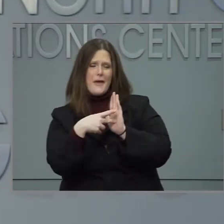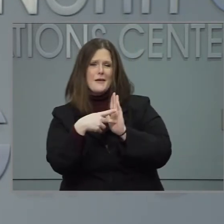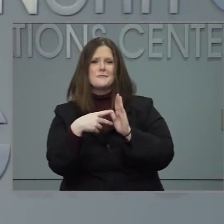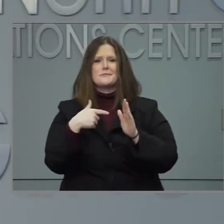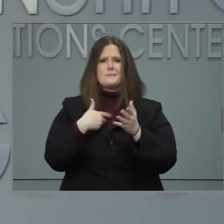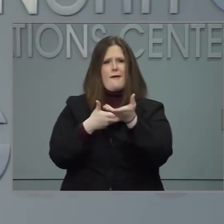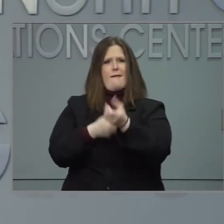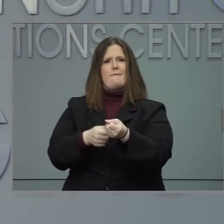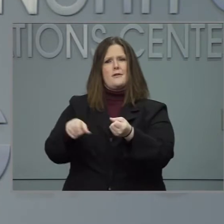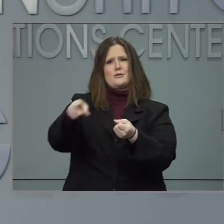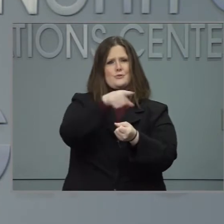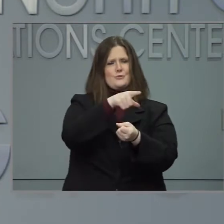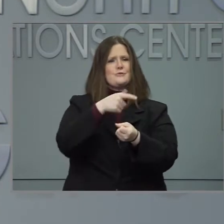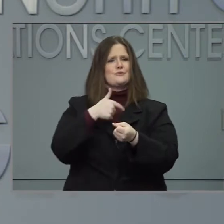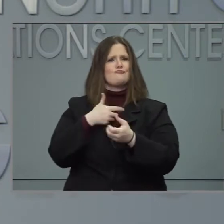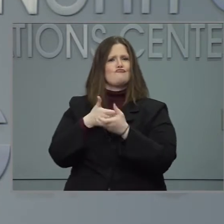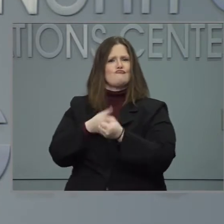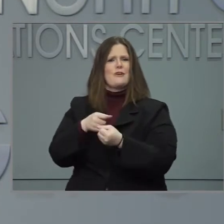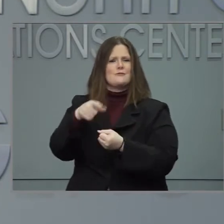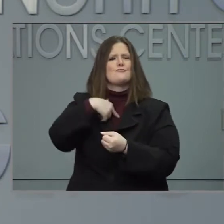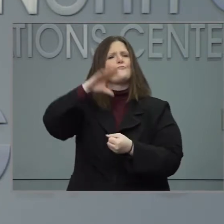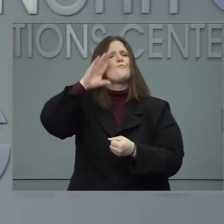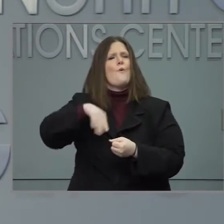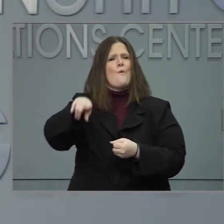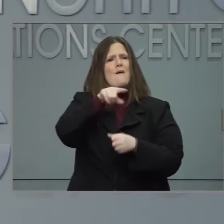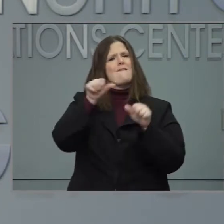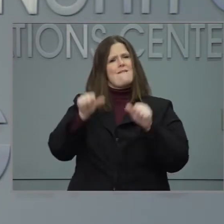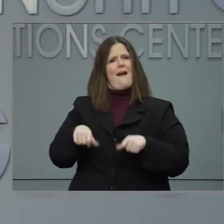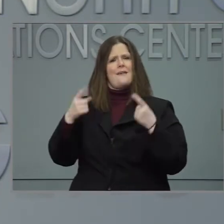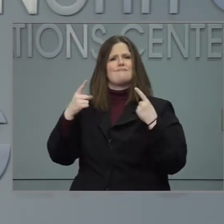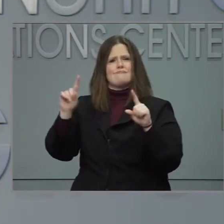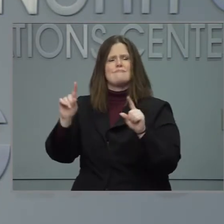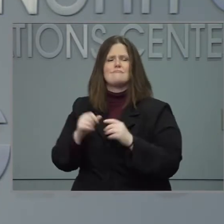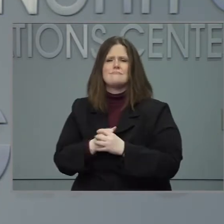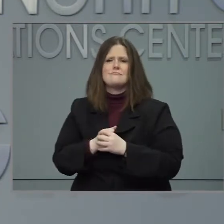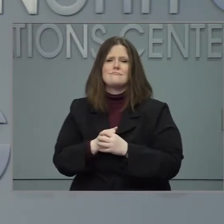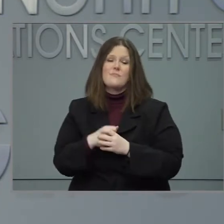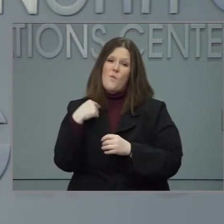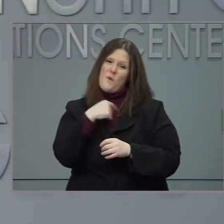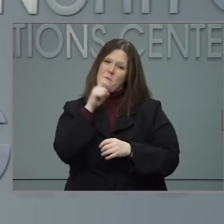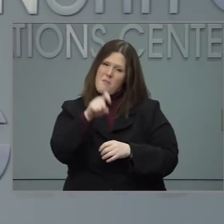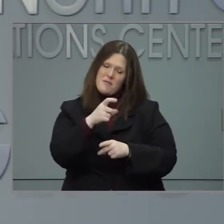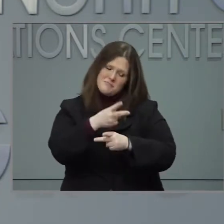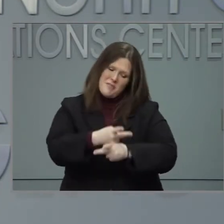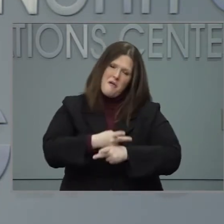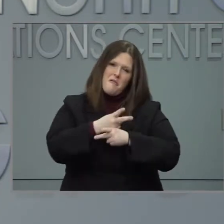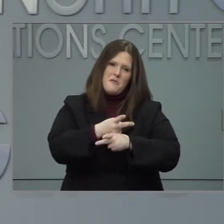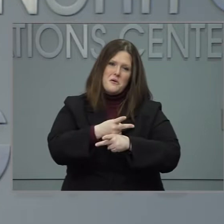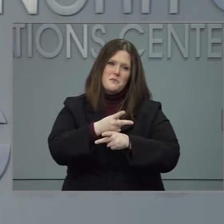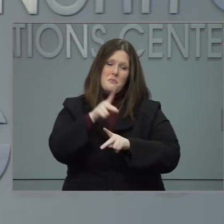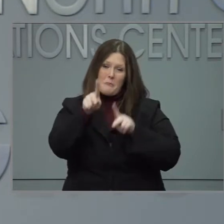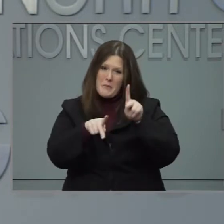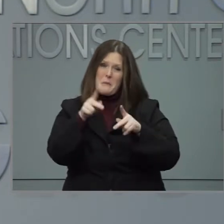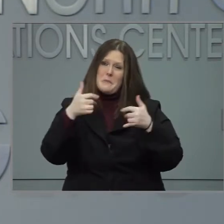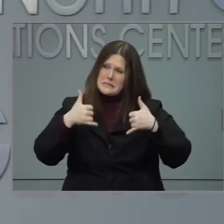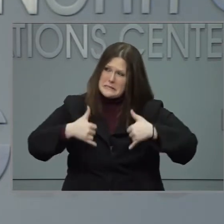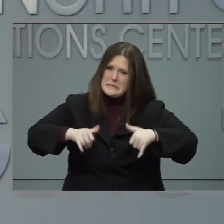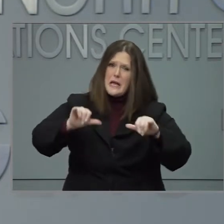Pero debemos continúa siendo precavidos. Todas las personas siguen y perdiendo a seres queridos.